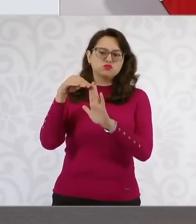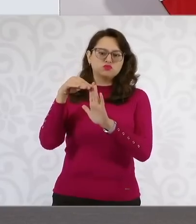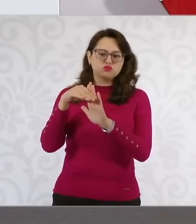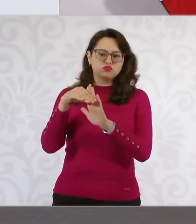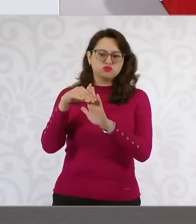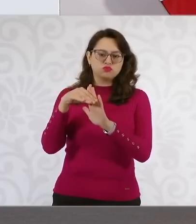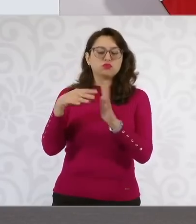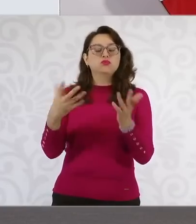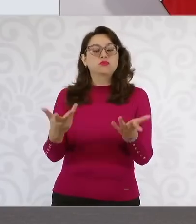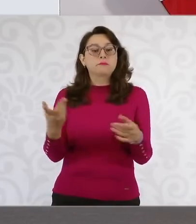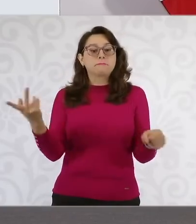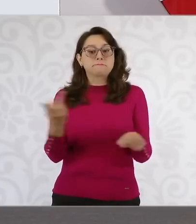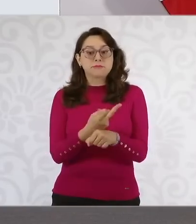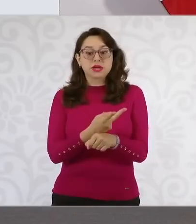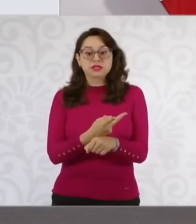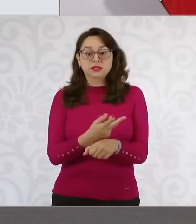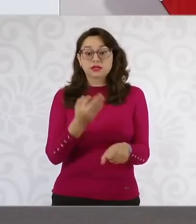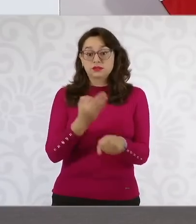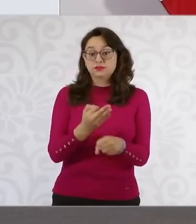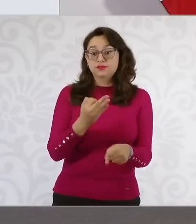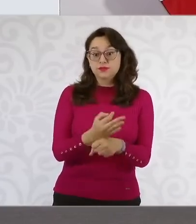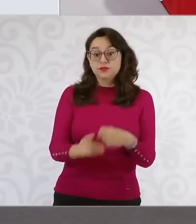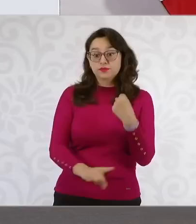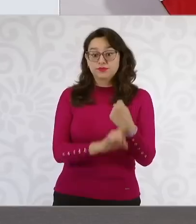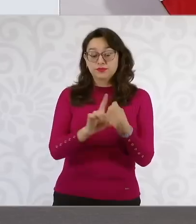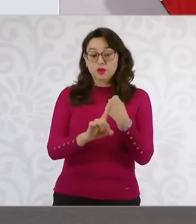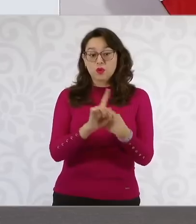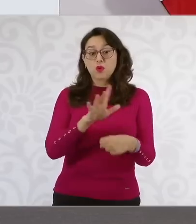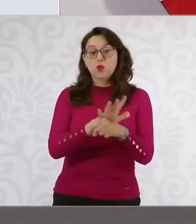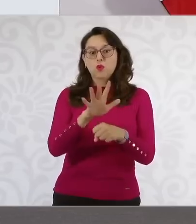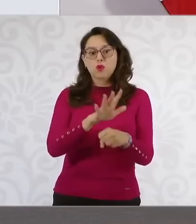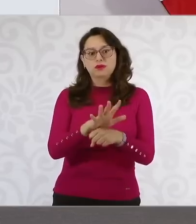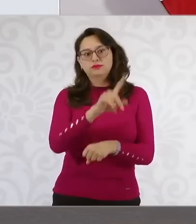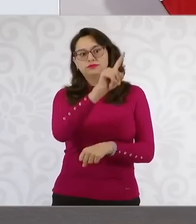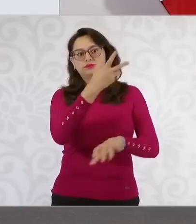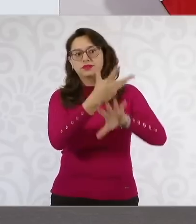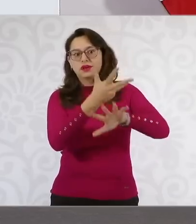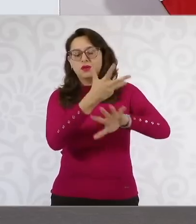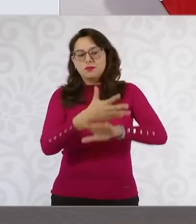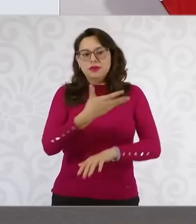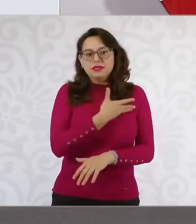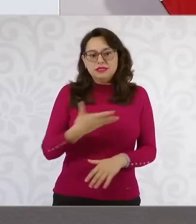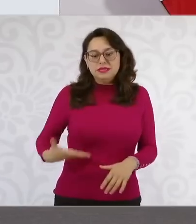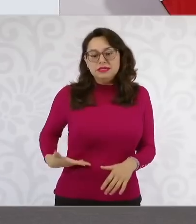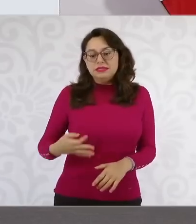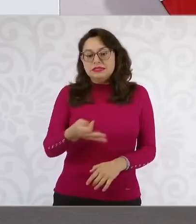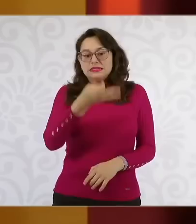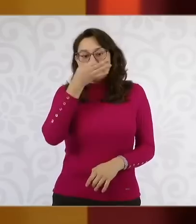incertidumbre en Estados en Estados Unidos y las variaciones particularmente de las tasas